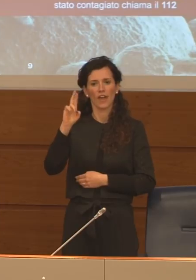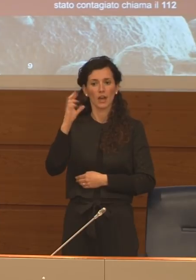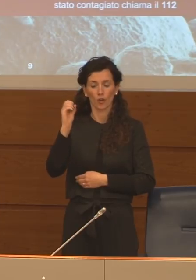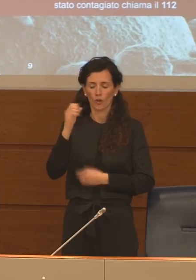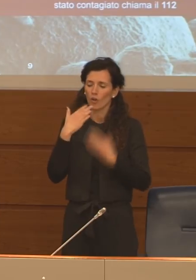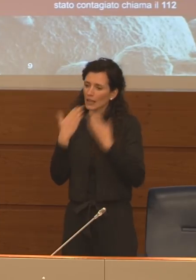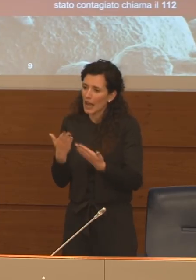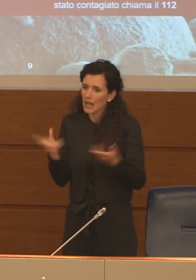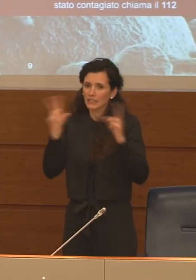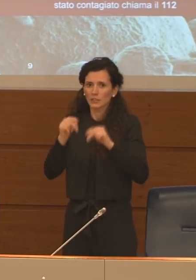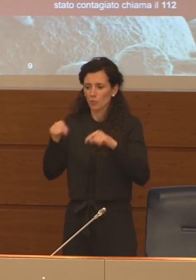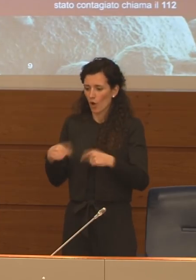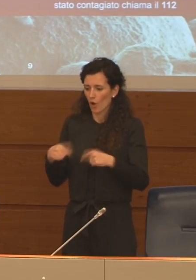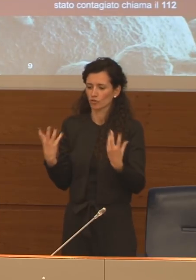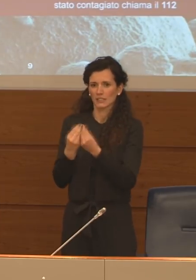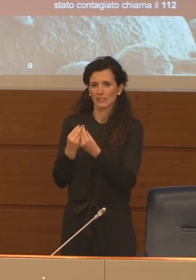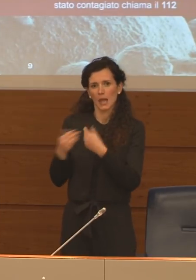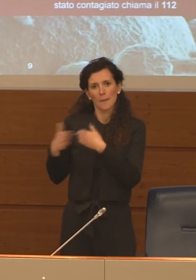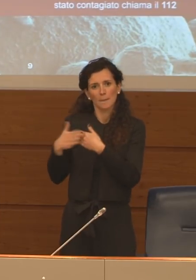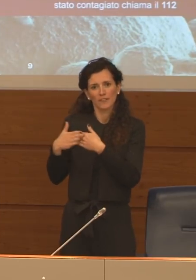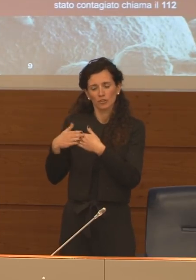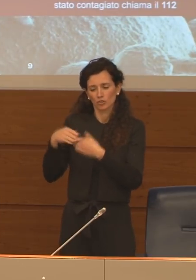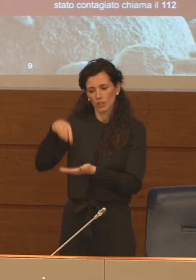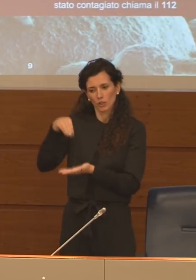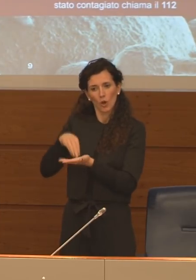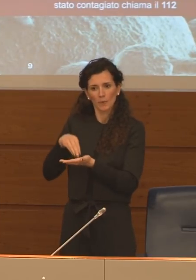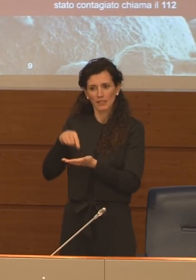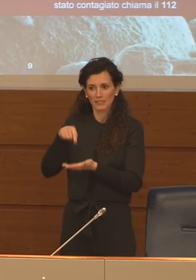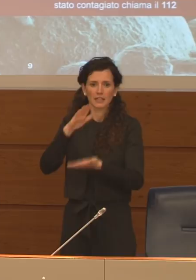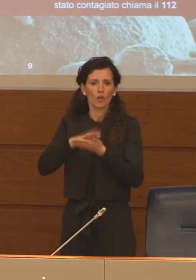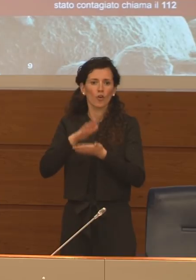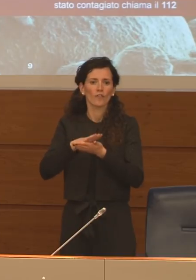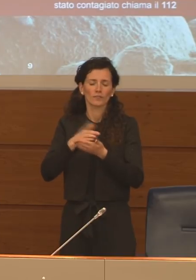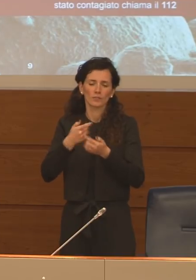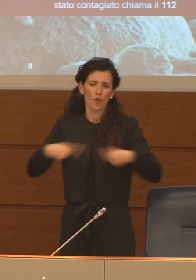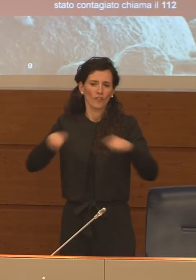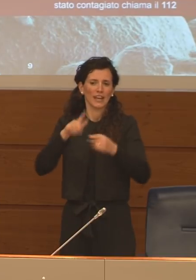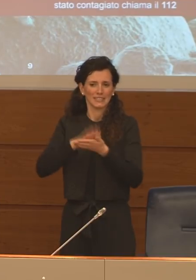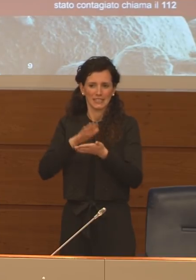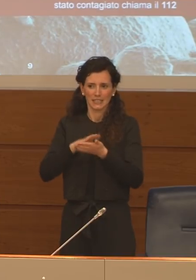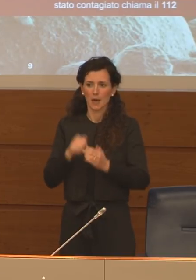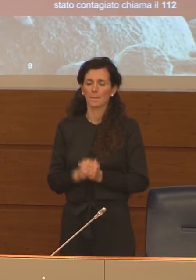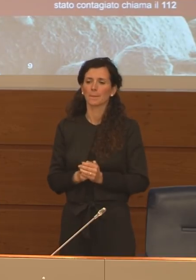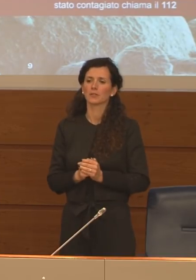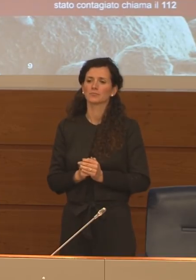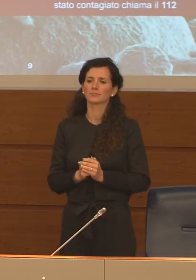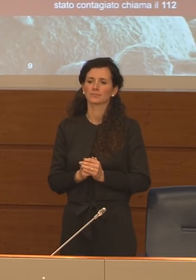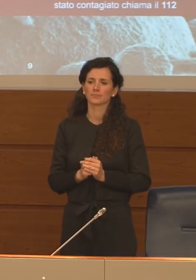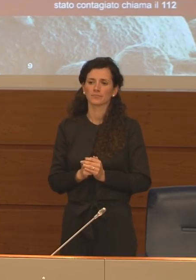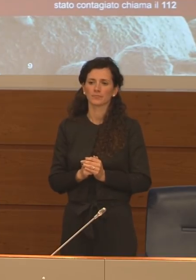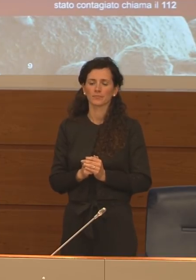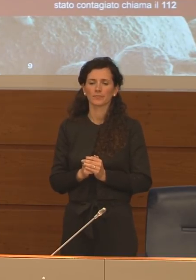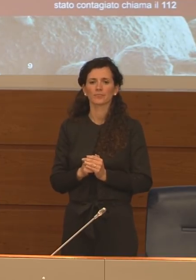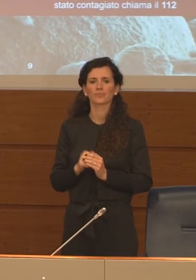essere qui accanto a me nella conferenza stampa, per l'affidamento al suo Istituto